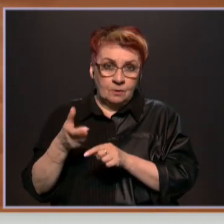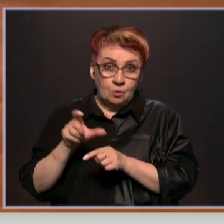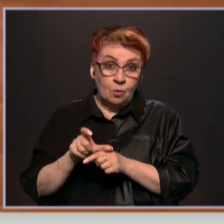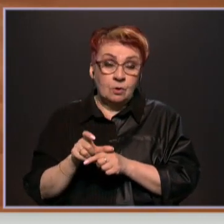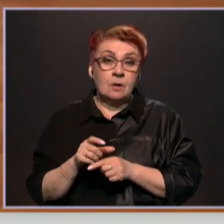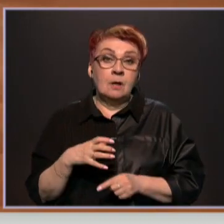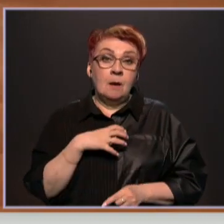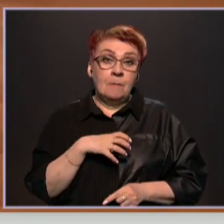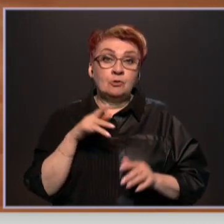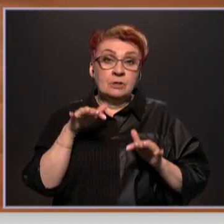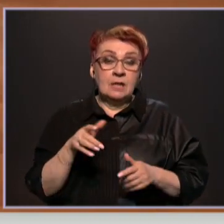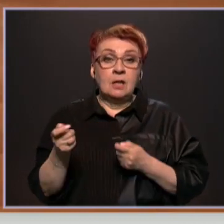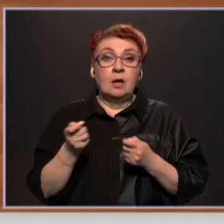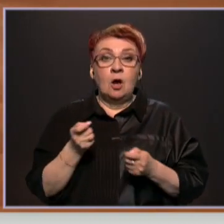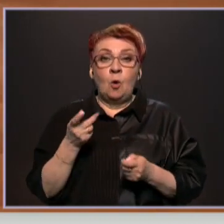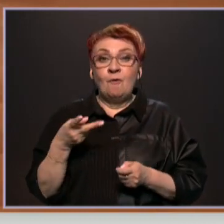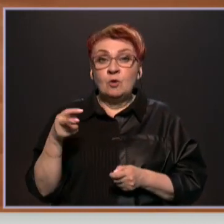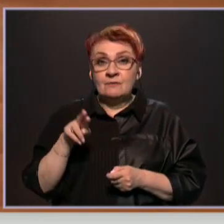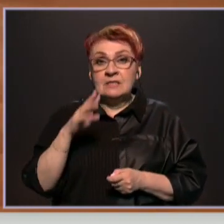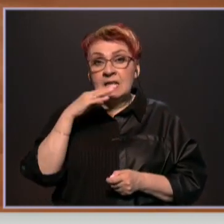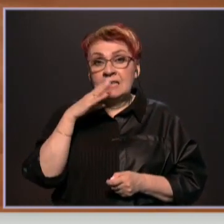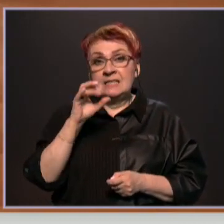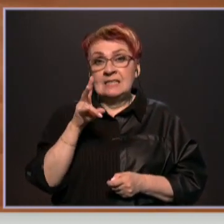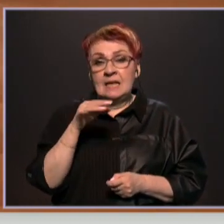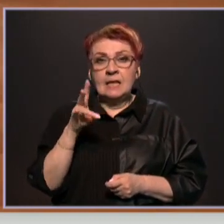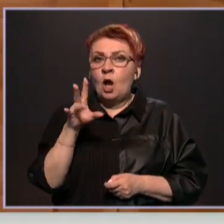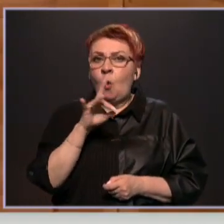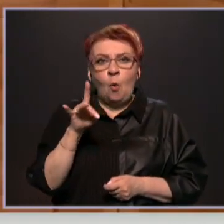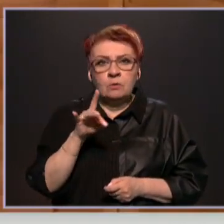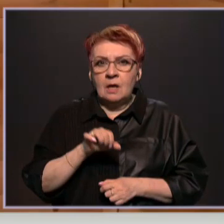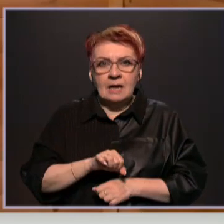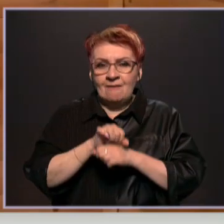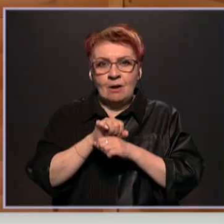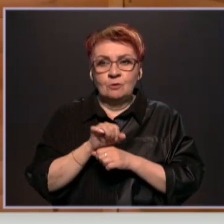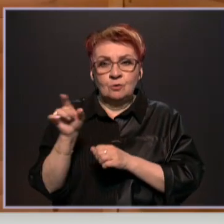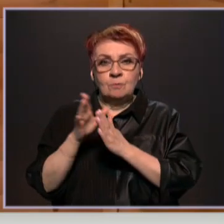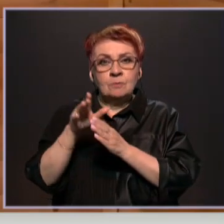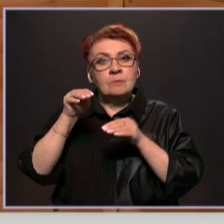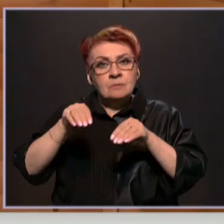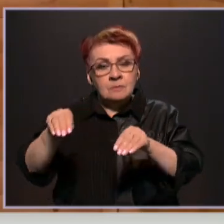сути дела руководствовался Это отец Сергий не контрреволюции руководствовался любую к своим